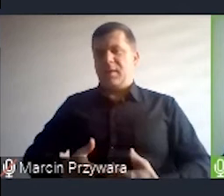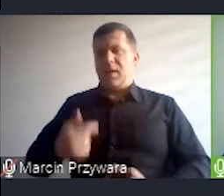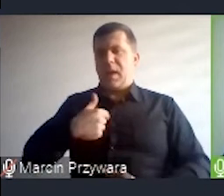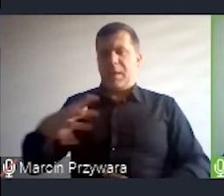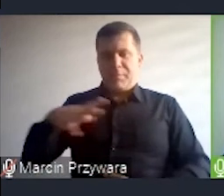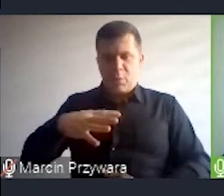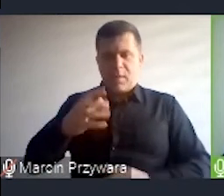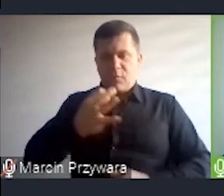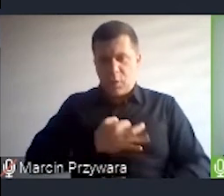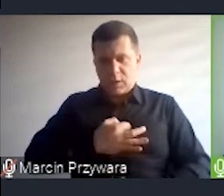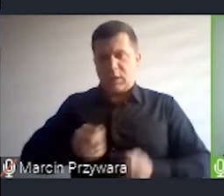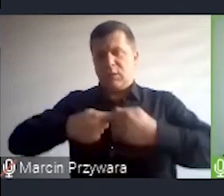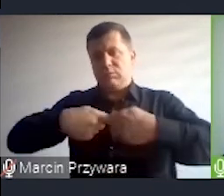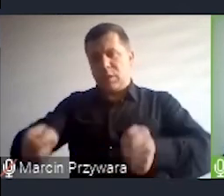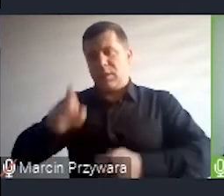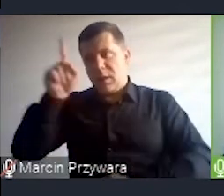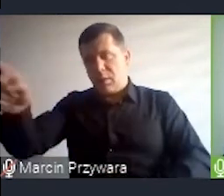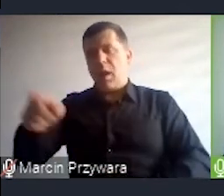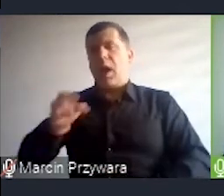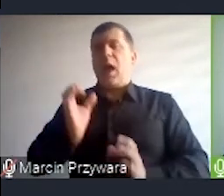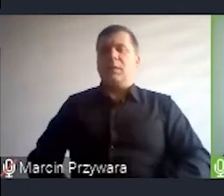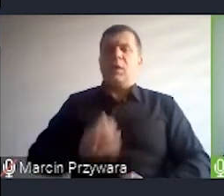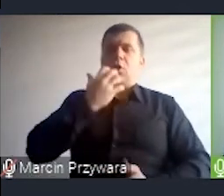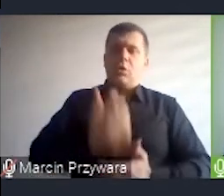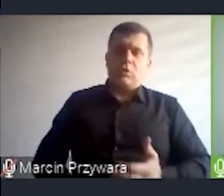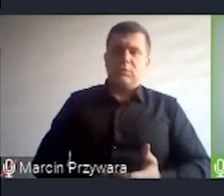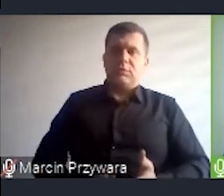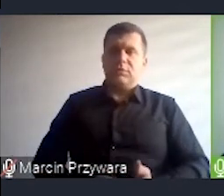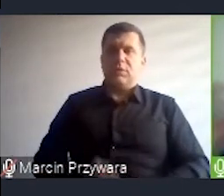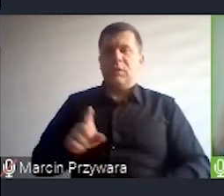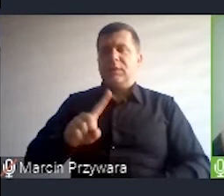i teraz sprzedałem to leasingodawcy i teraz korzystam za odpłatnością,